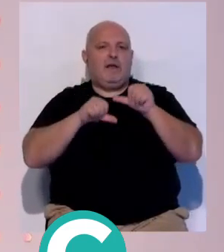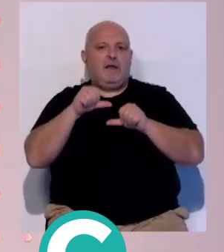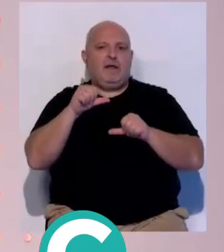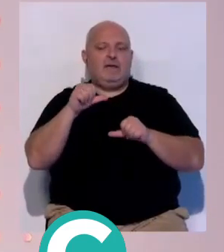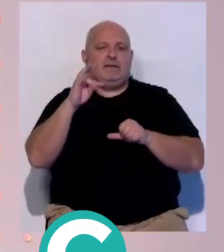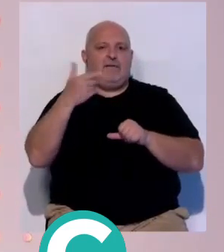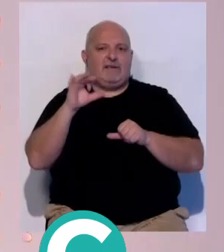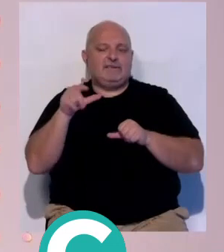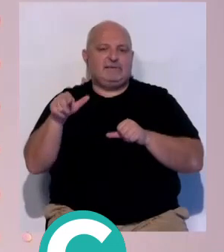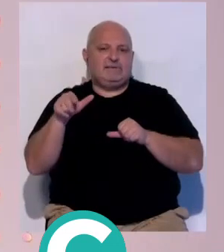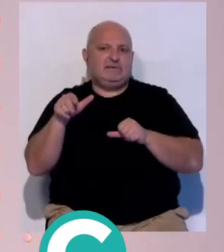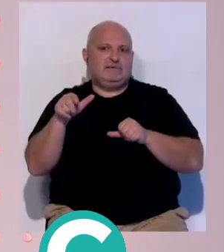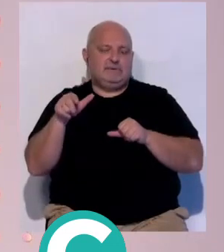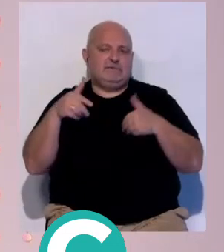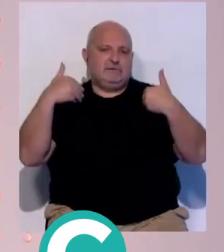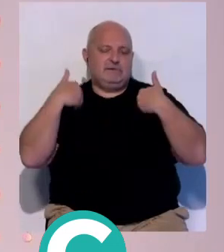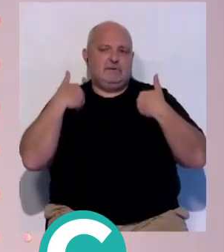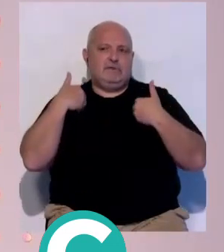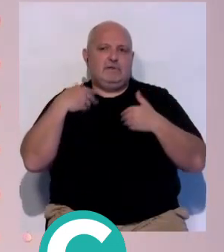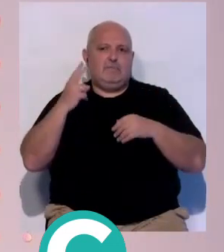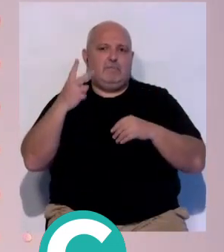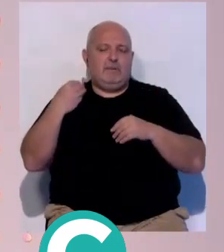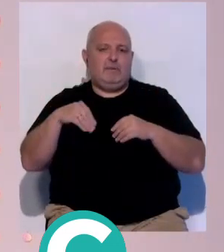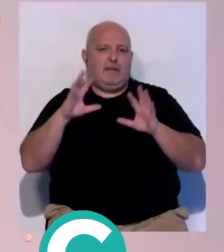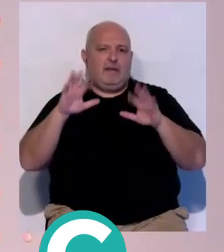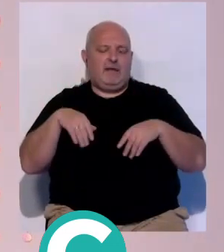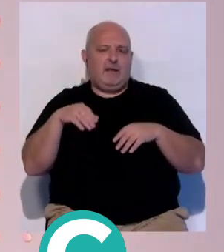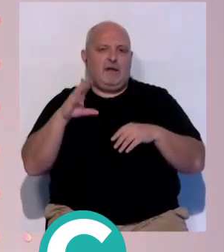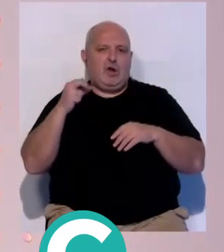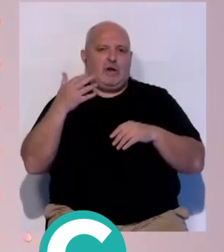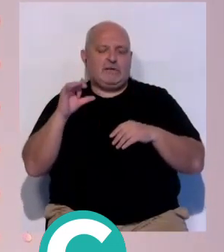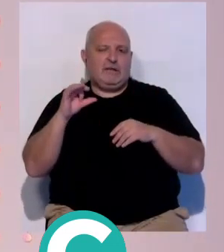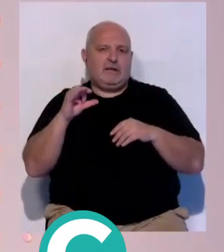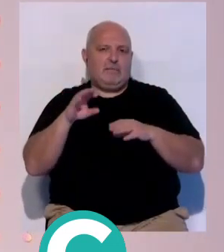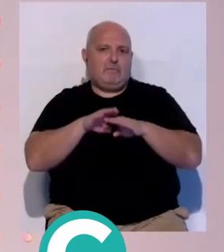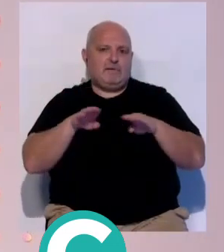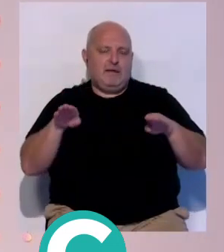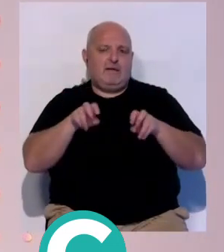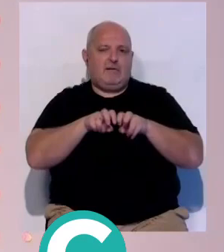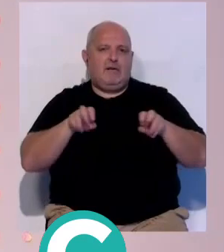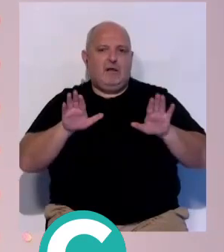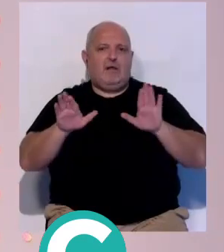tebas acompañado de El vicepresidente del Cádiz Rafael Contreras en esa mesa moderada por Rafael